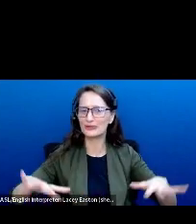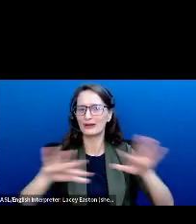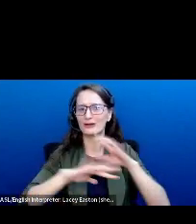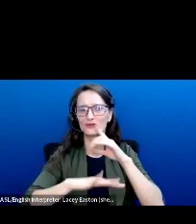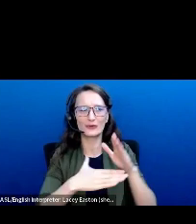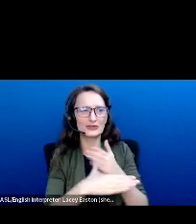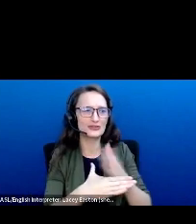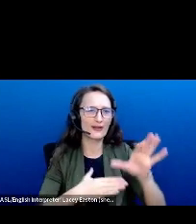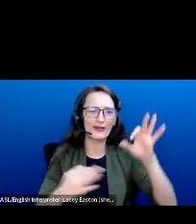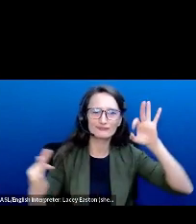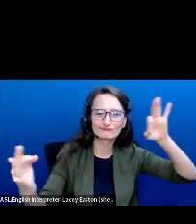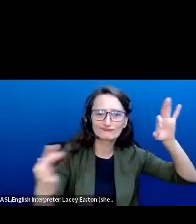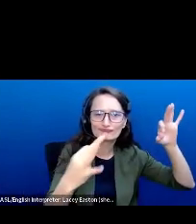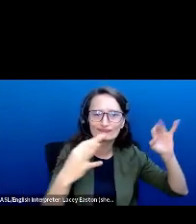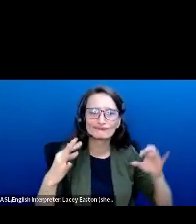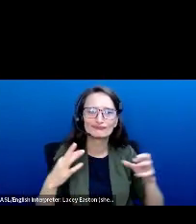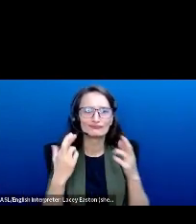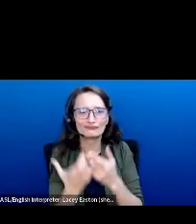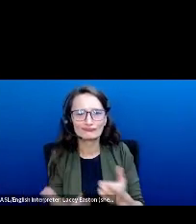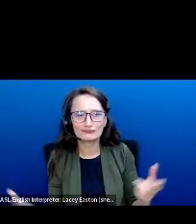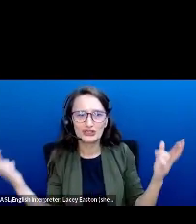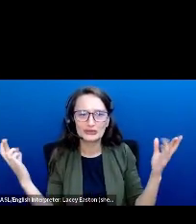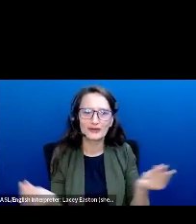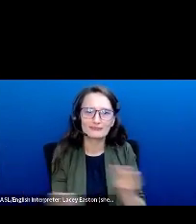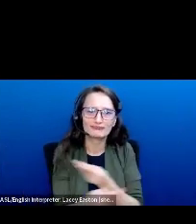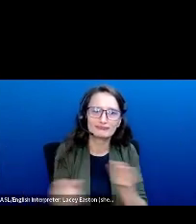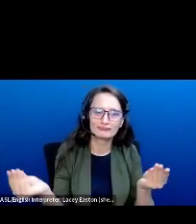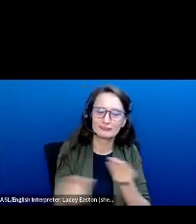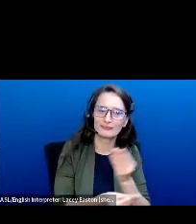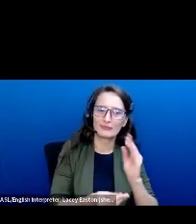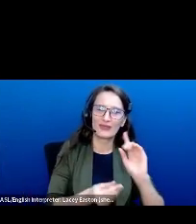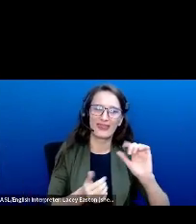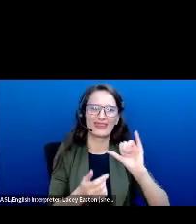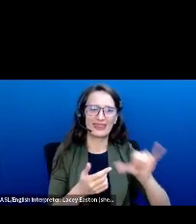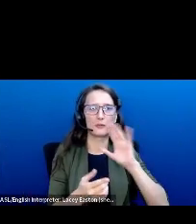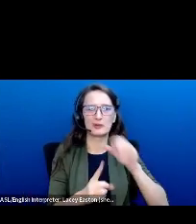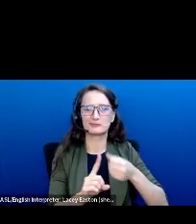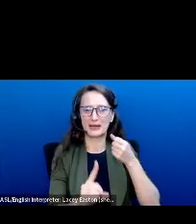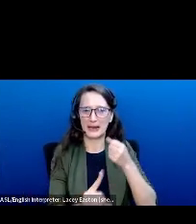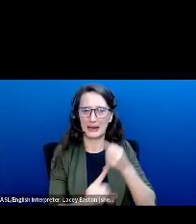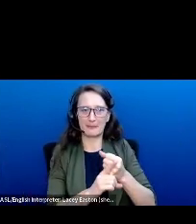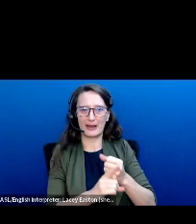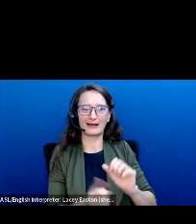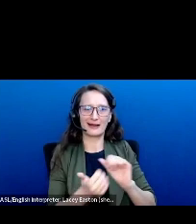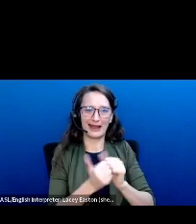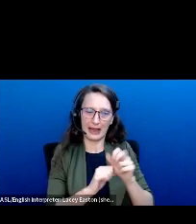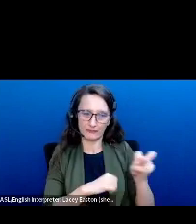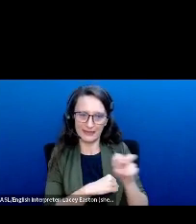y recursos que marcan la diferencia al navegar por estos sistemas. Nuestra esperanza es que